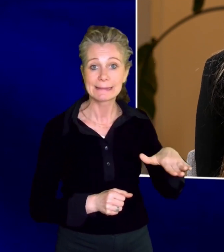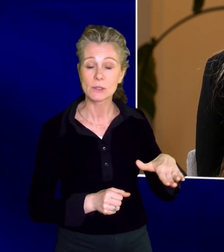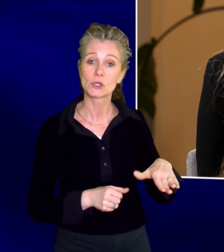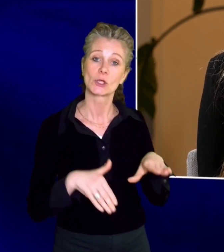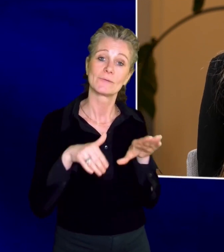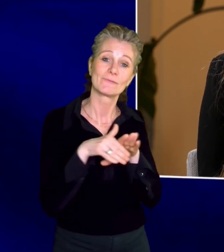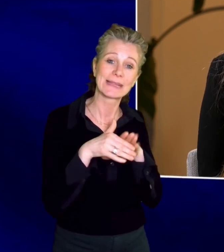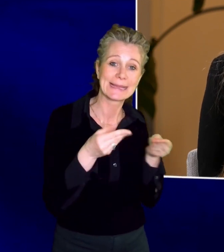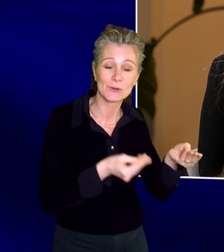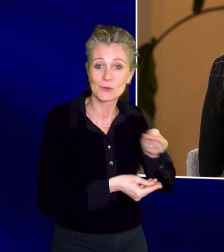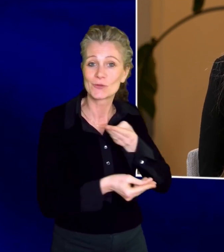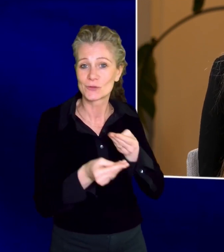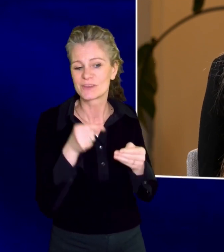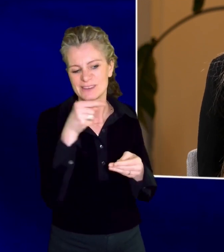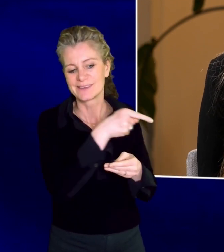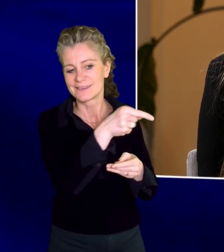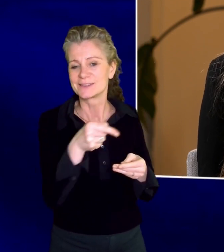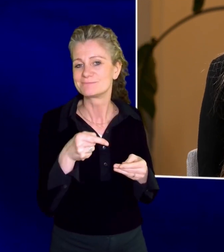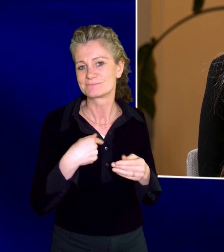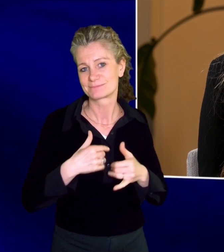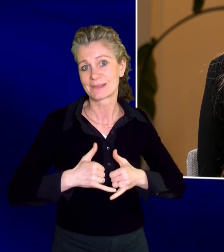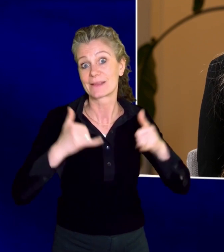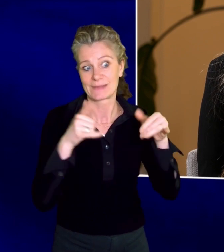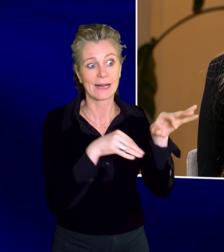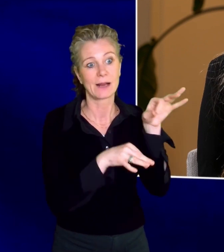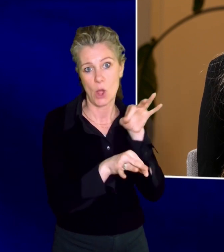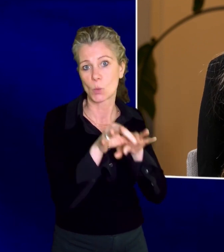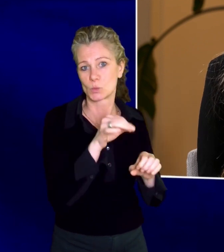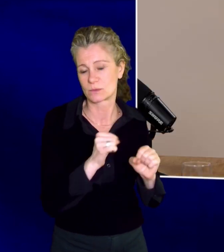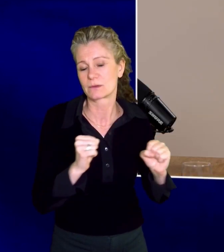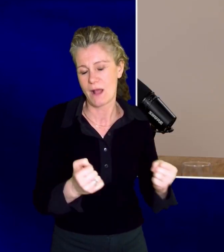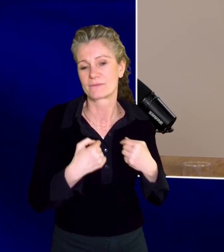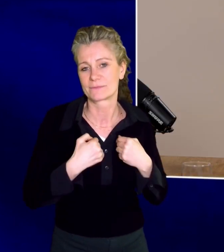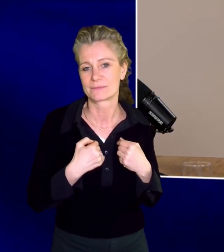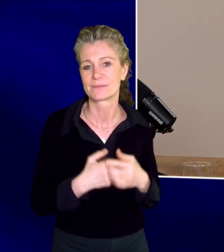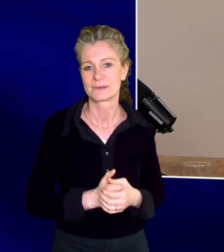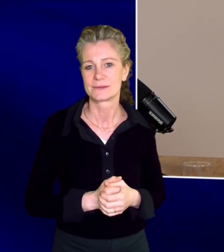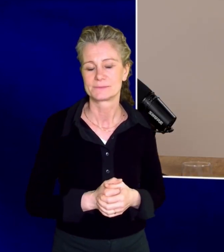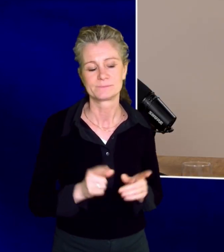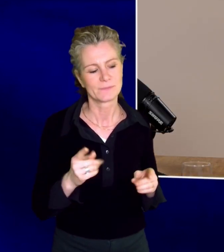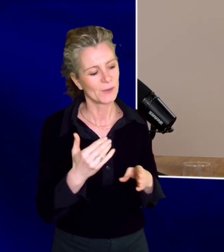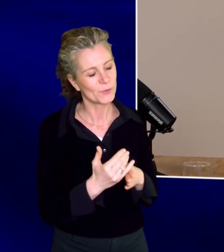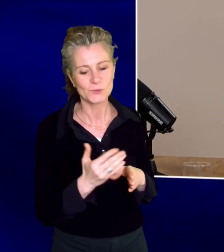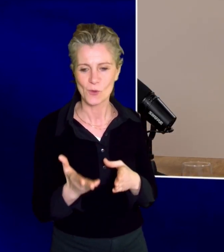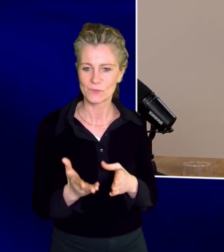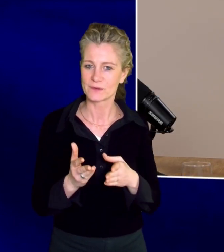En daar haal ik ook heel veel uit. Tot slot, Manu. Je hebt een heleboel boeken geschreven.